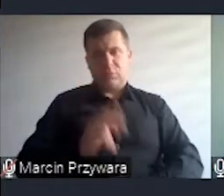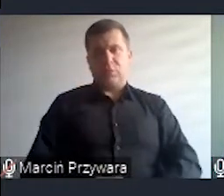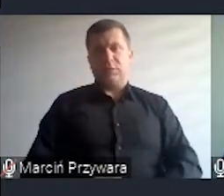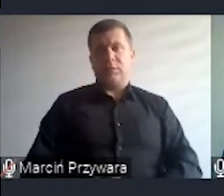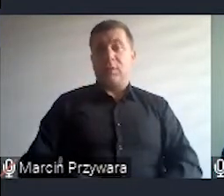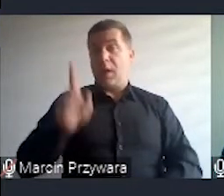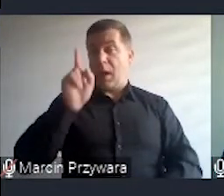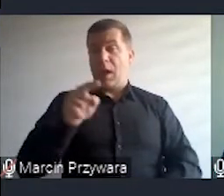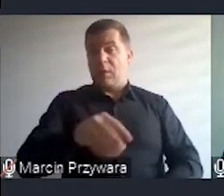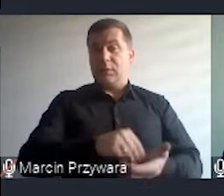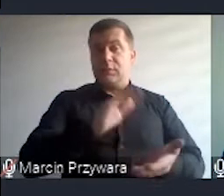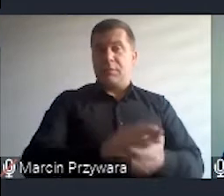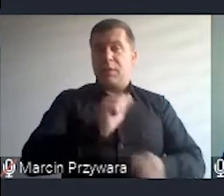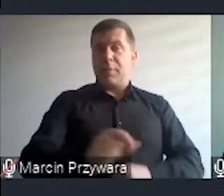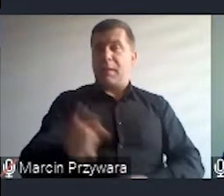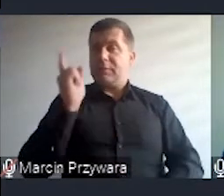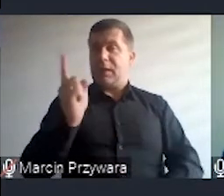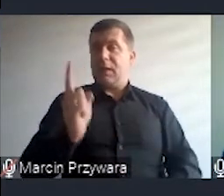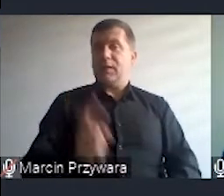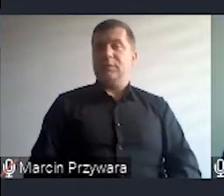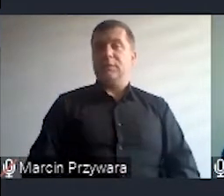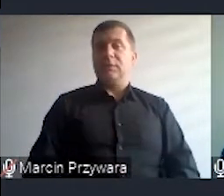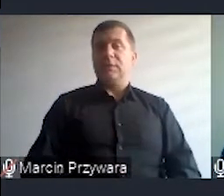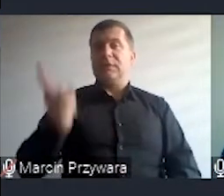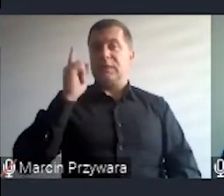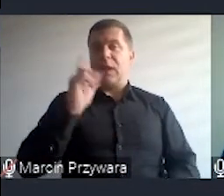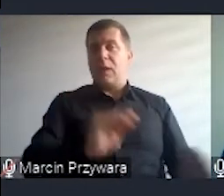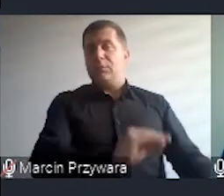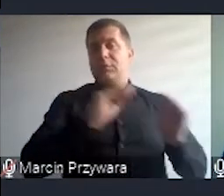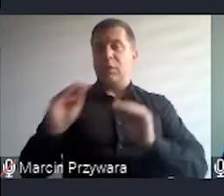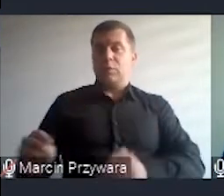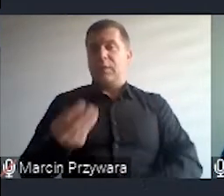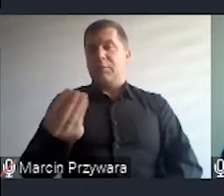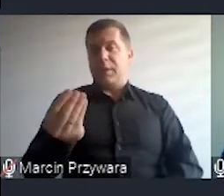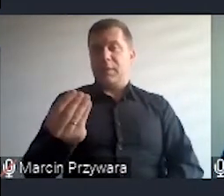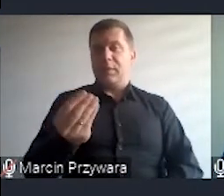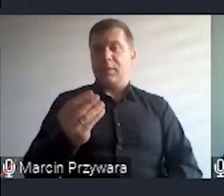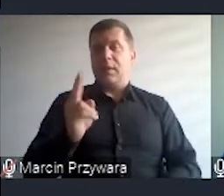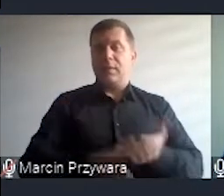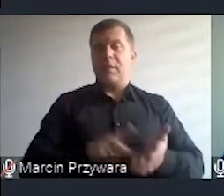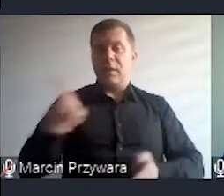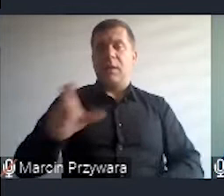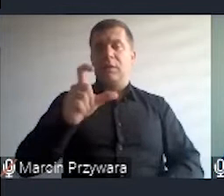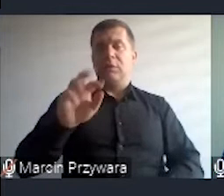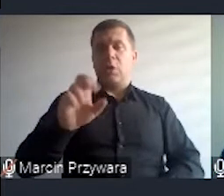Przy tym zapisie pojawia się zakaz przesuwania tych pieniędzy na cross-financing,